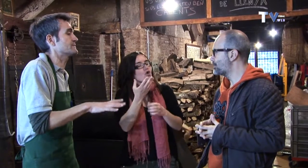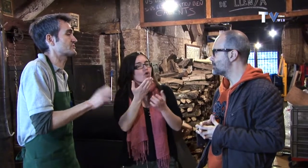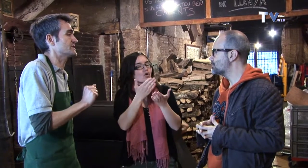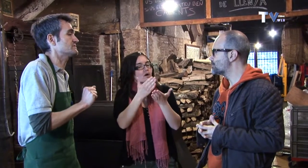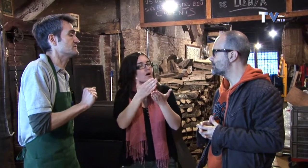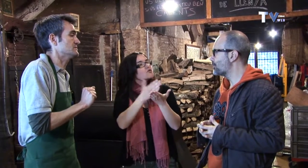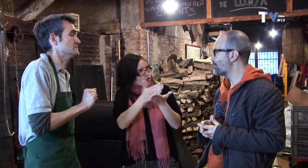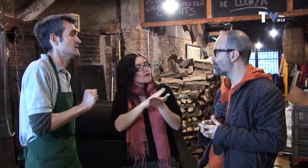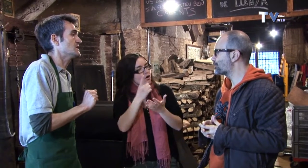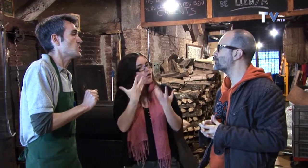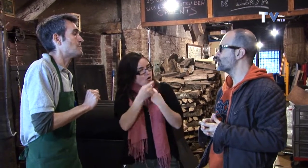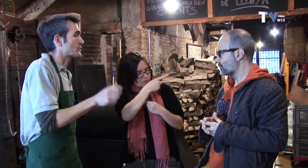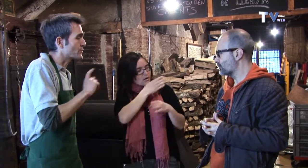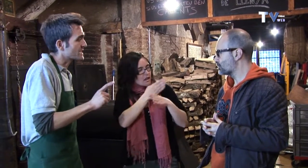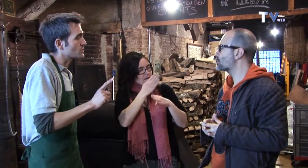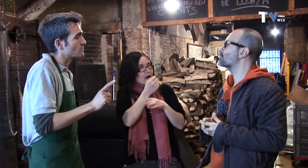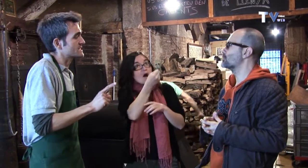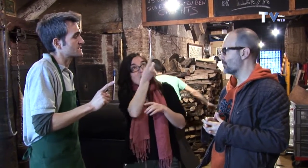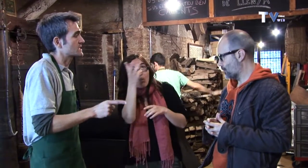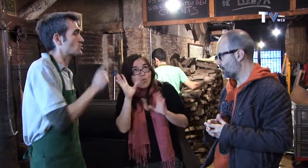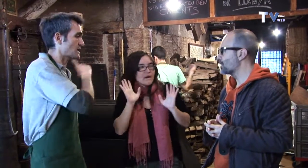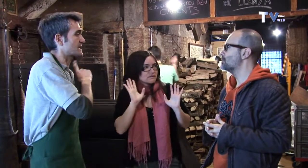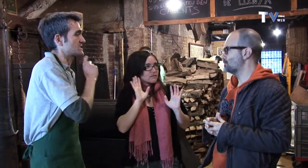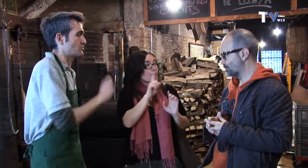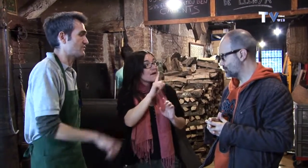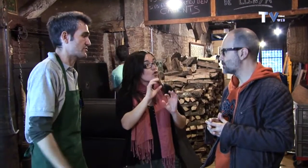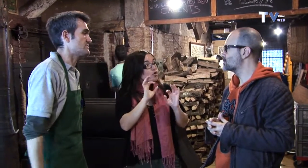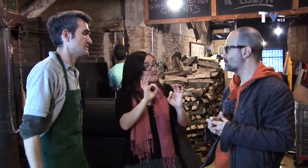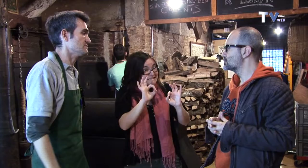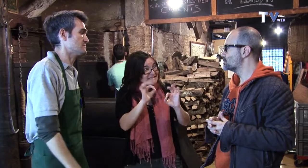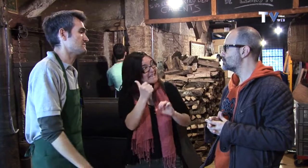Hay algunas empresas que lo hacen con leña,